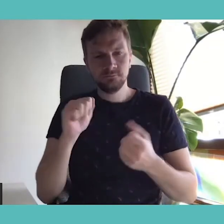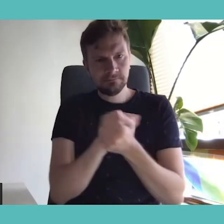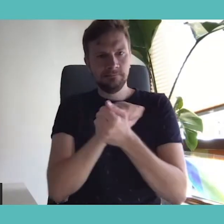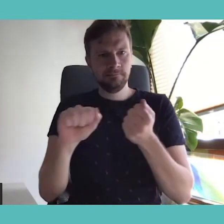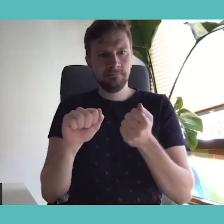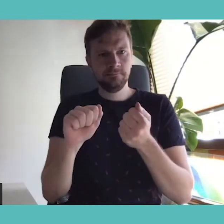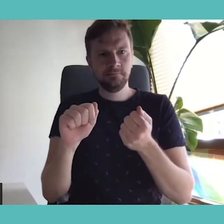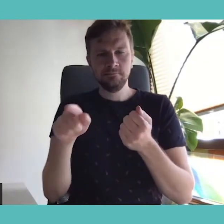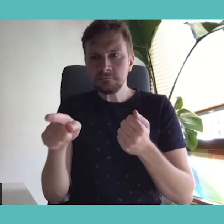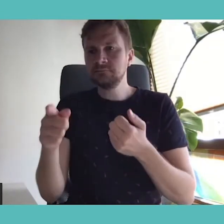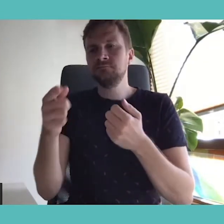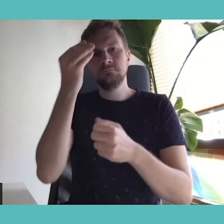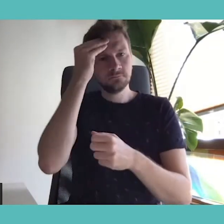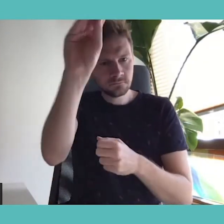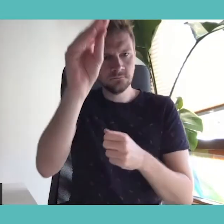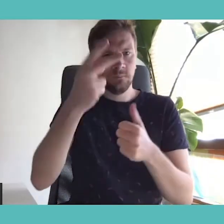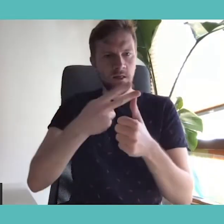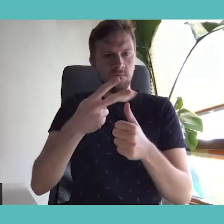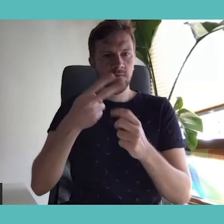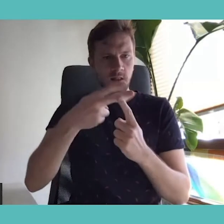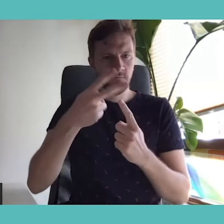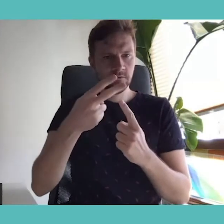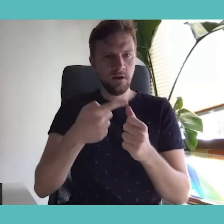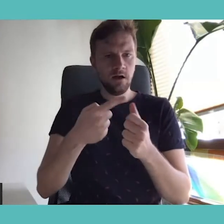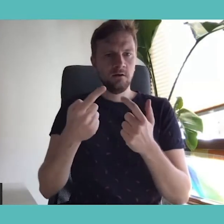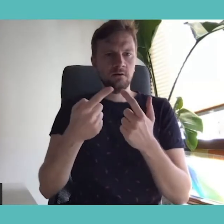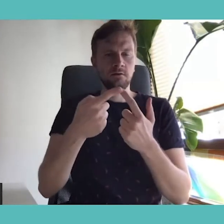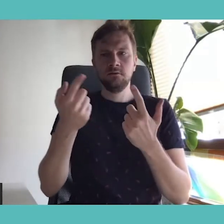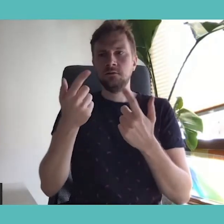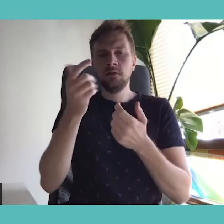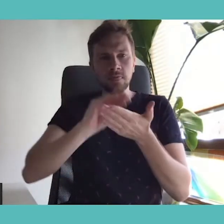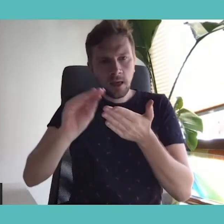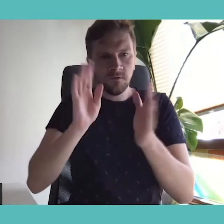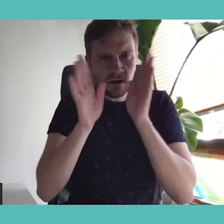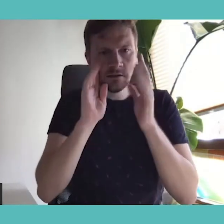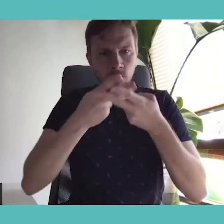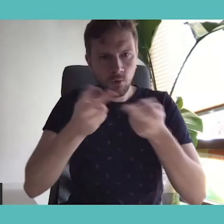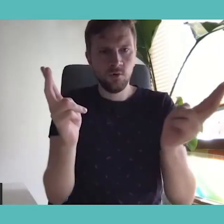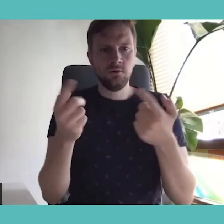Powinni walczyć z tym. Zgłaszać to w telewizji, pisać o tym otwarcie na facebooku.